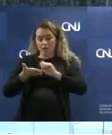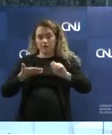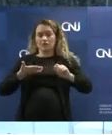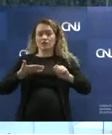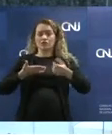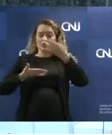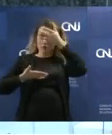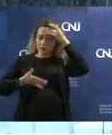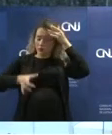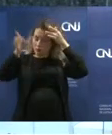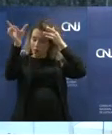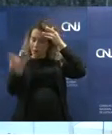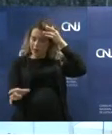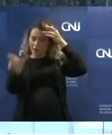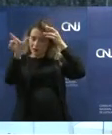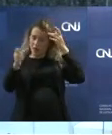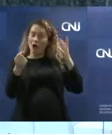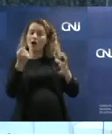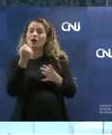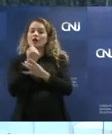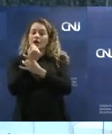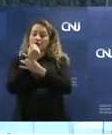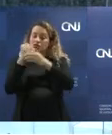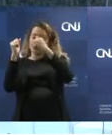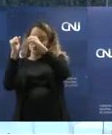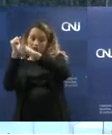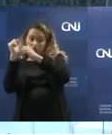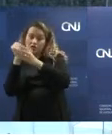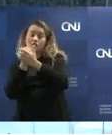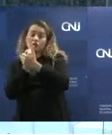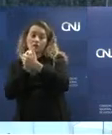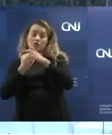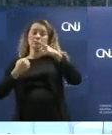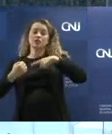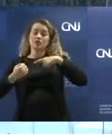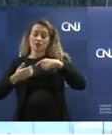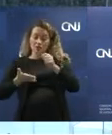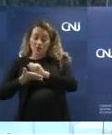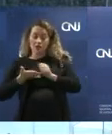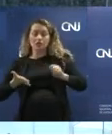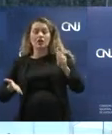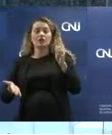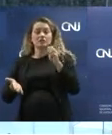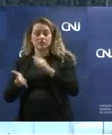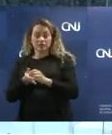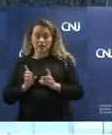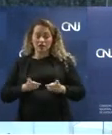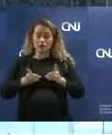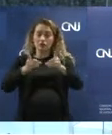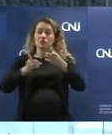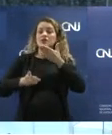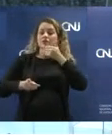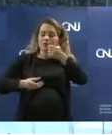garantindo a segurança jurídica desta assinatura e a eficácia das relações pessoais e patrimoniais dos cidadãos.